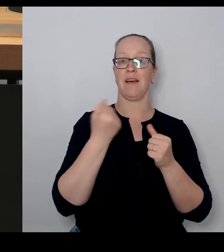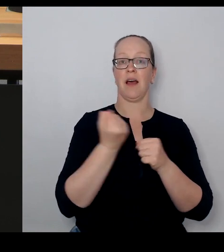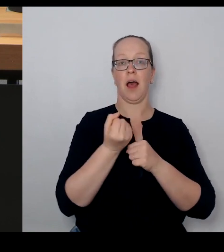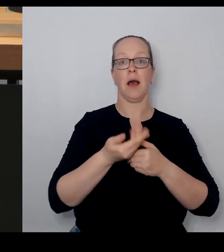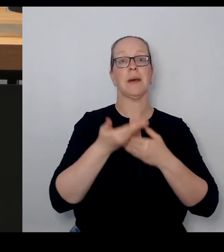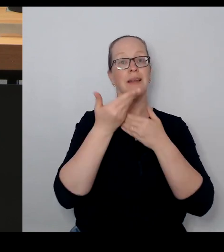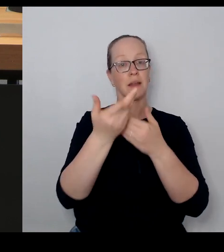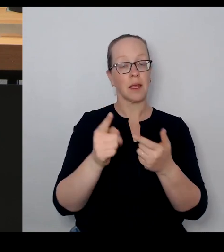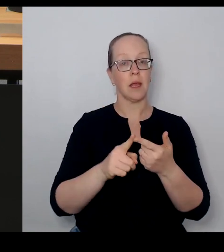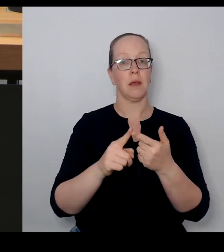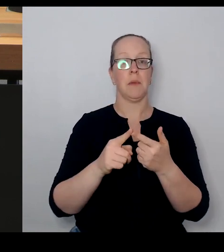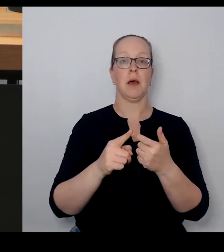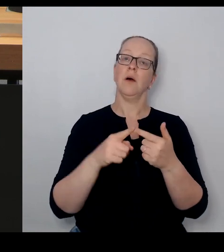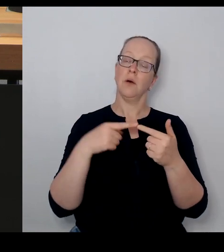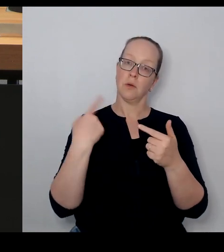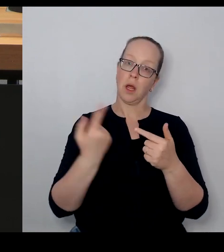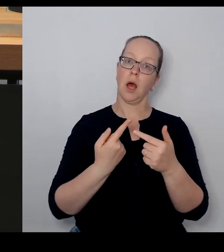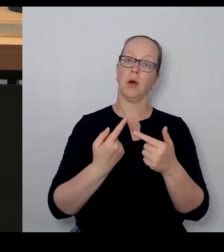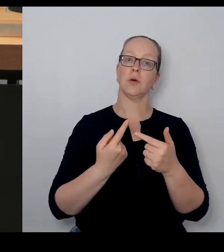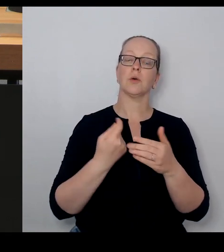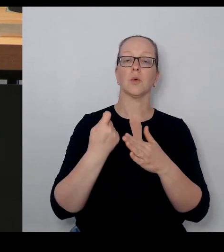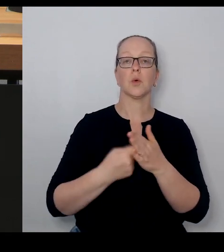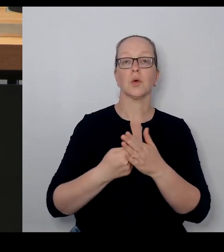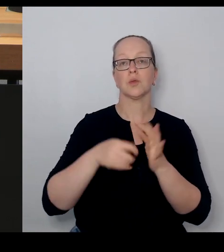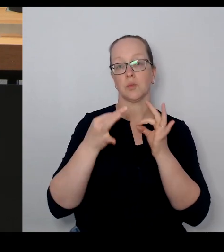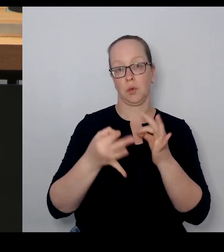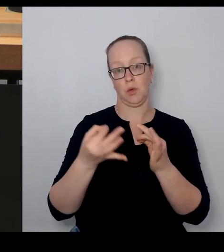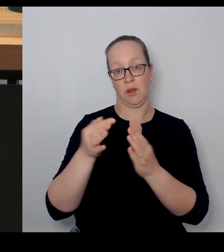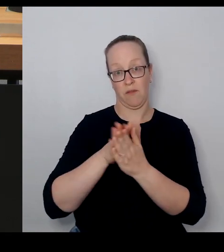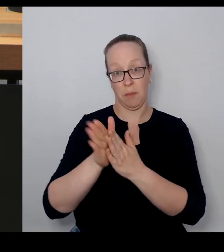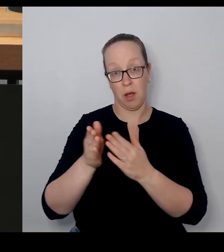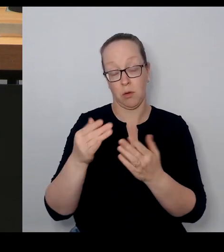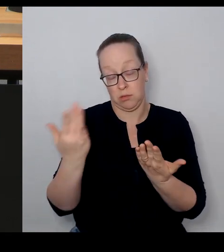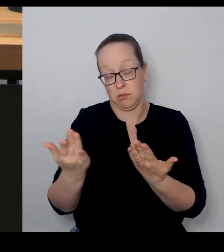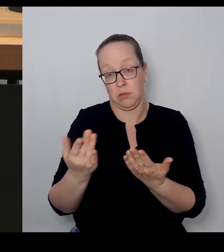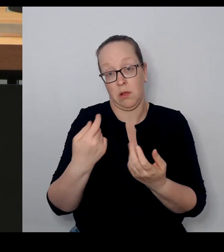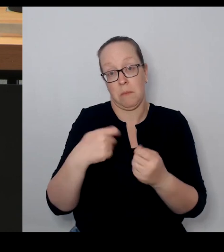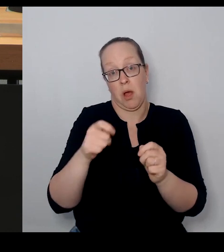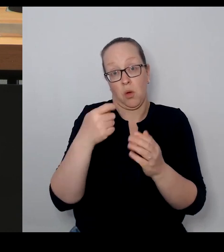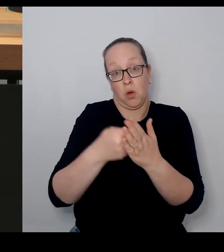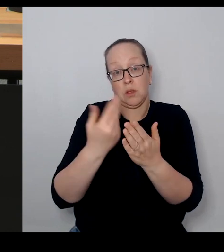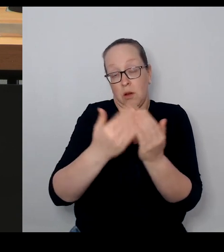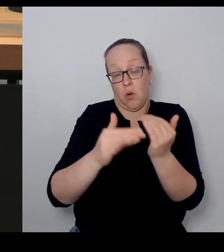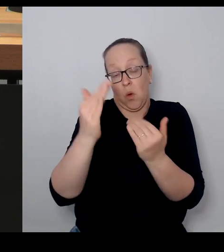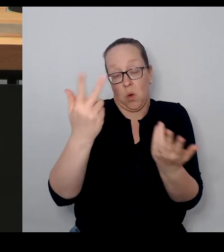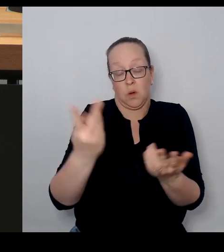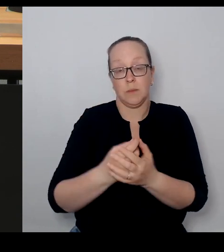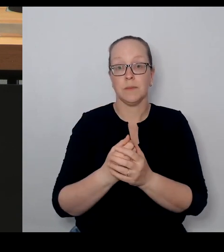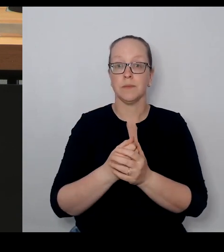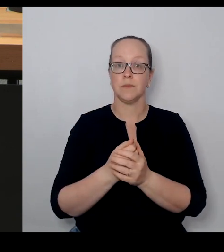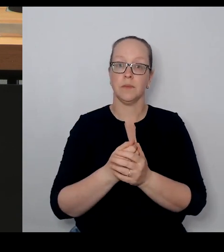Wir sehen also die notwendigen Ausgaben Aufwüchse zur Bewältigung der multiplen multiplen Krisen einerseits sowie die nun auch beim